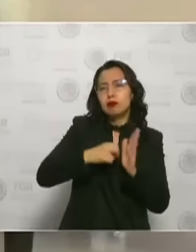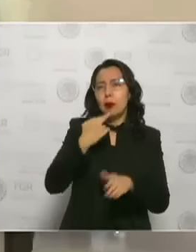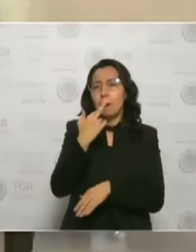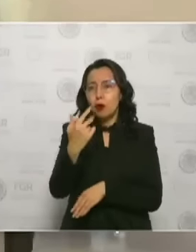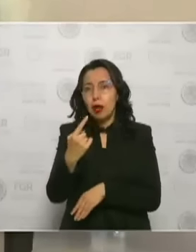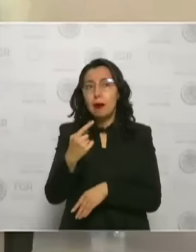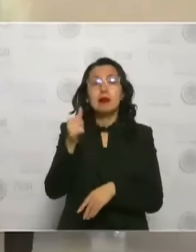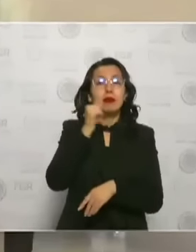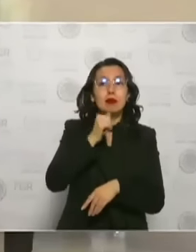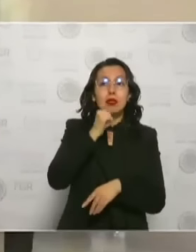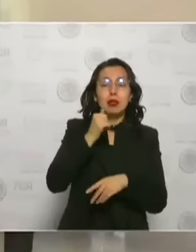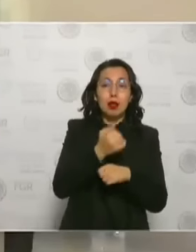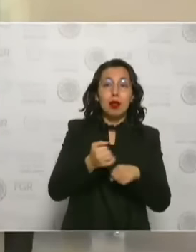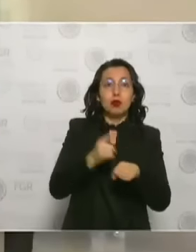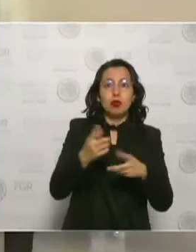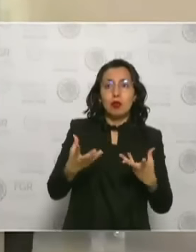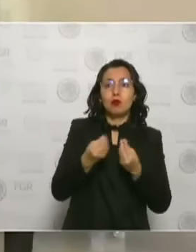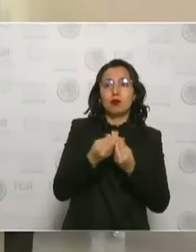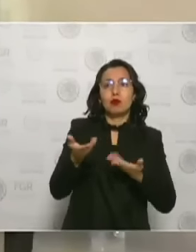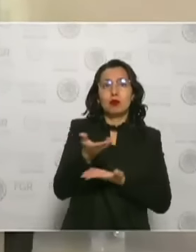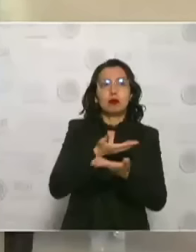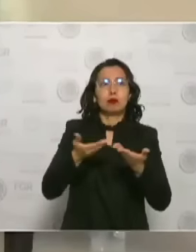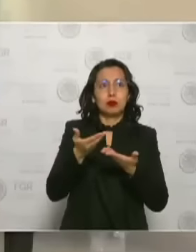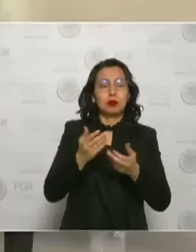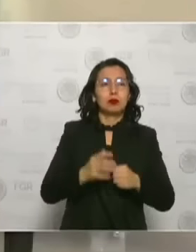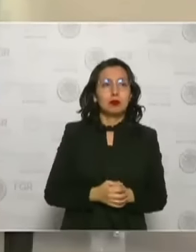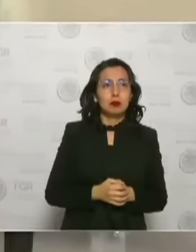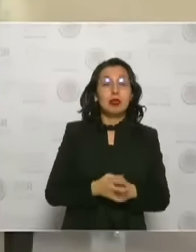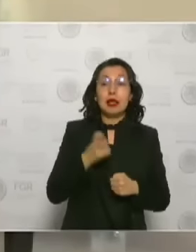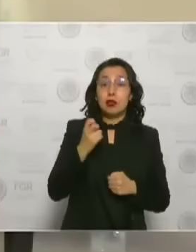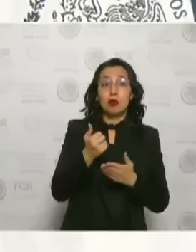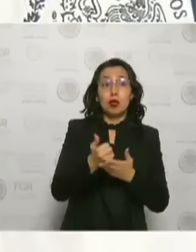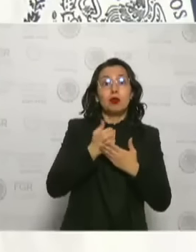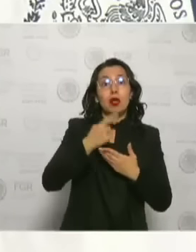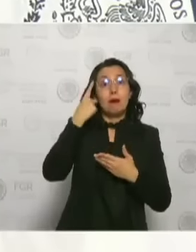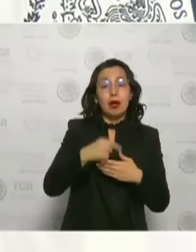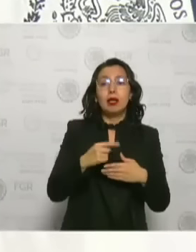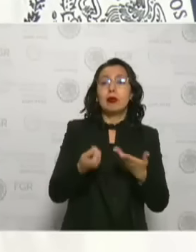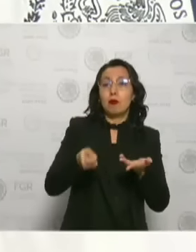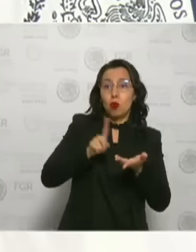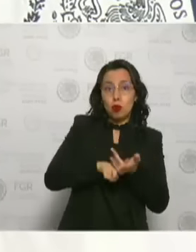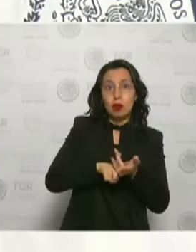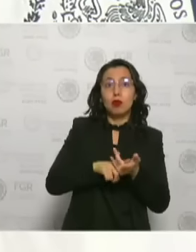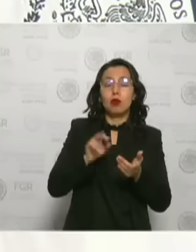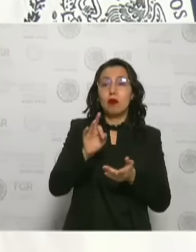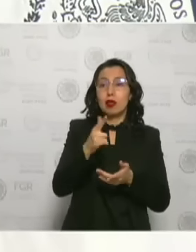la sociedad. Ello es lo que nos da la pauta para la reestructuración interna de la institución.